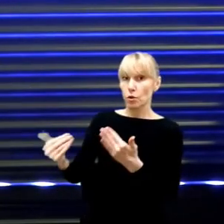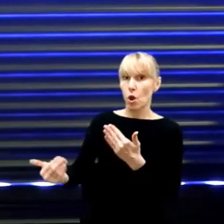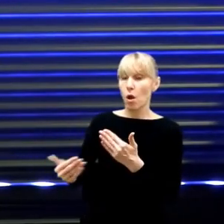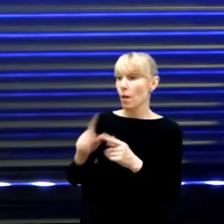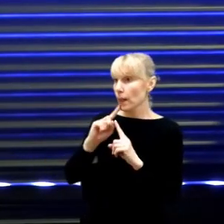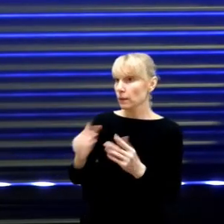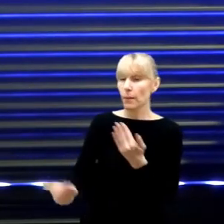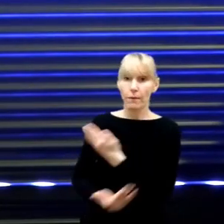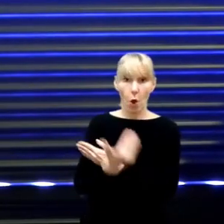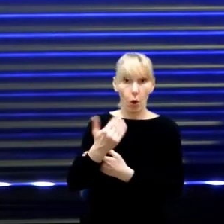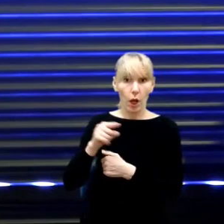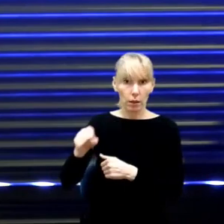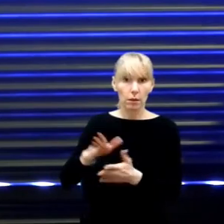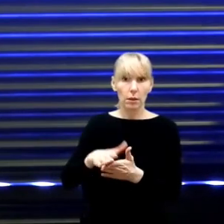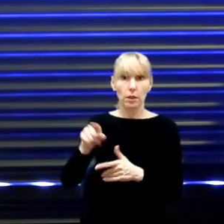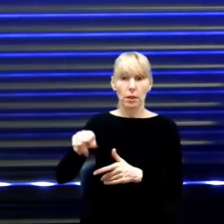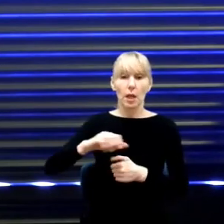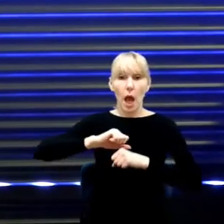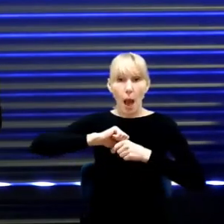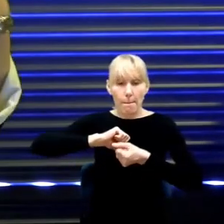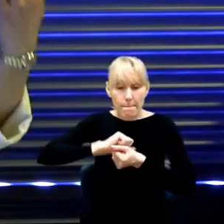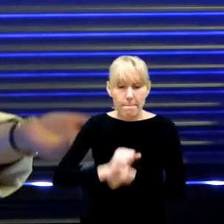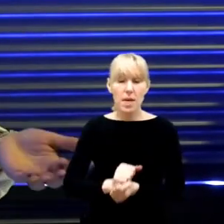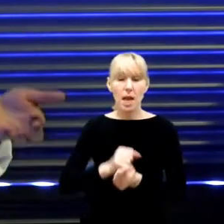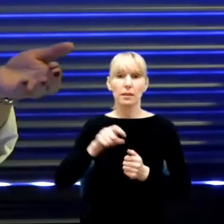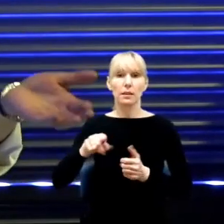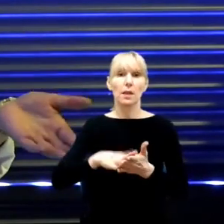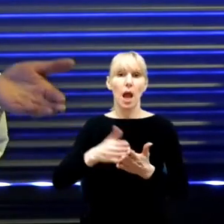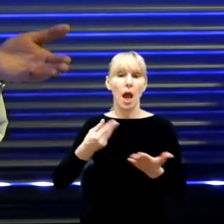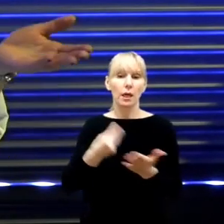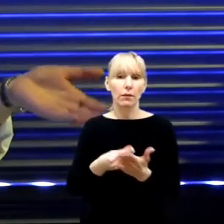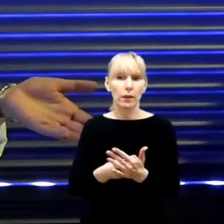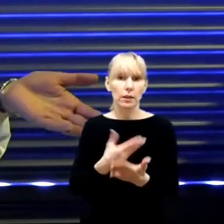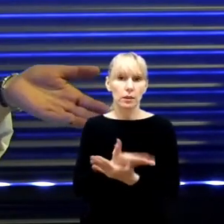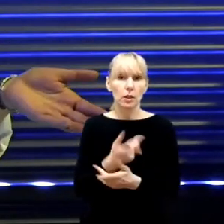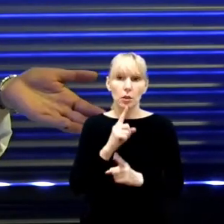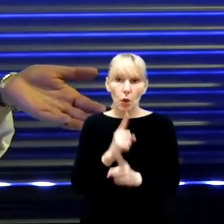brak presji inwestycyjnej jest właściwie świetną szansą,